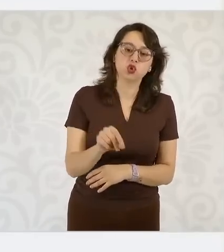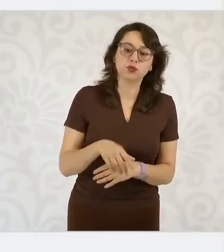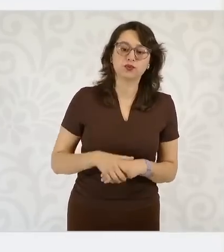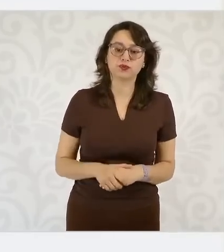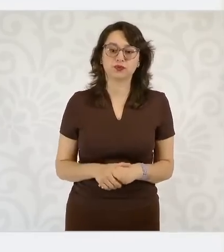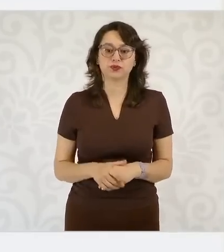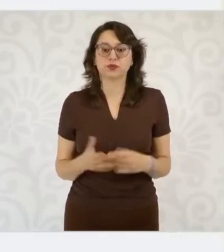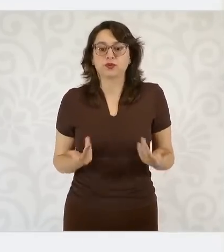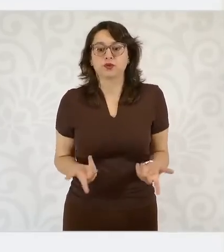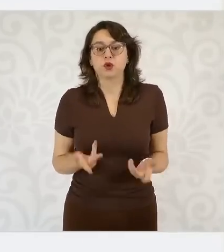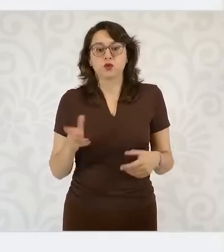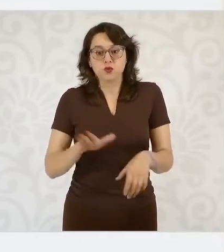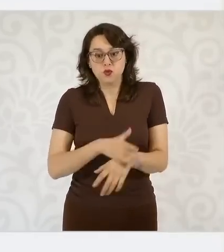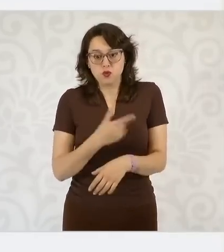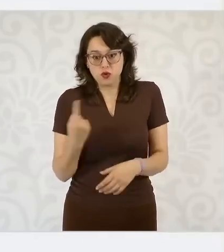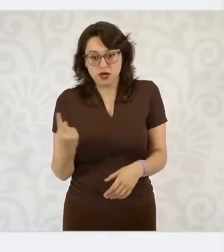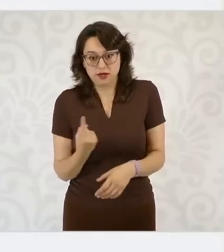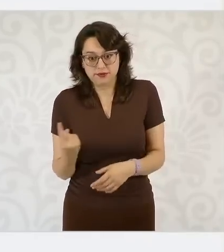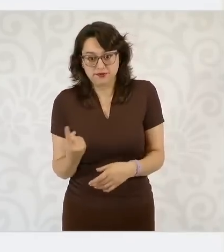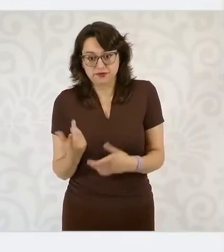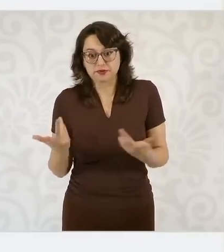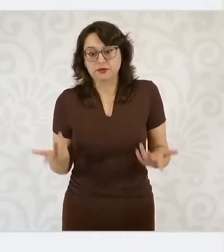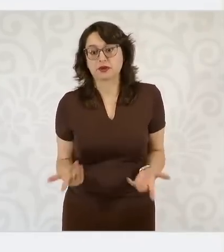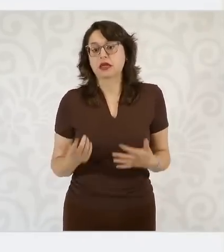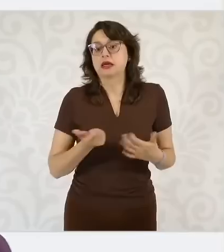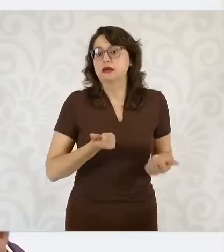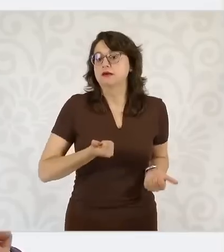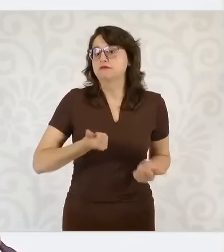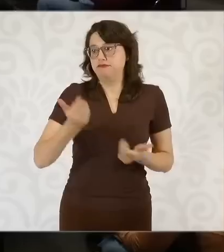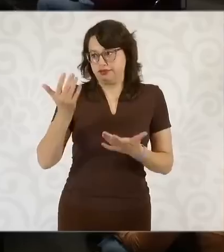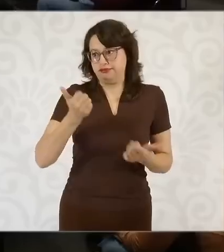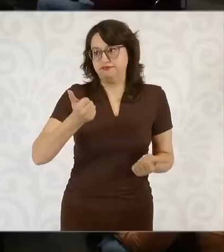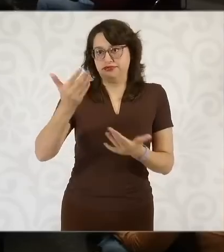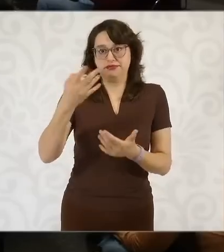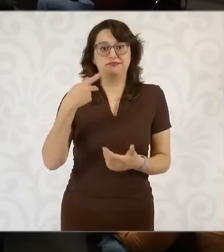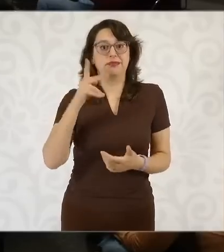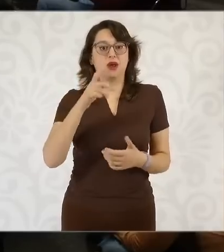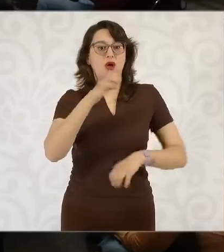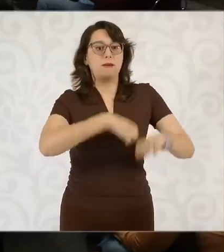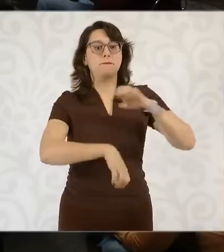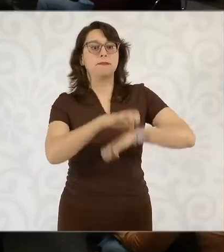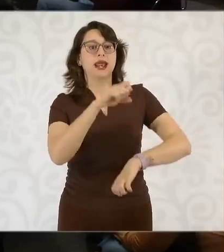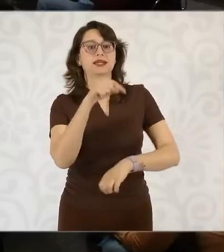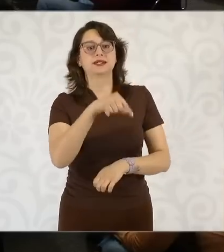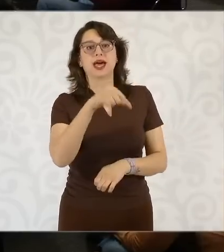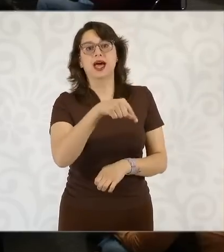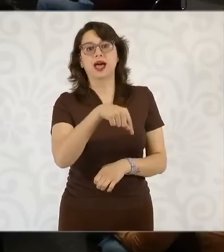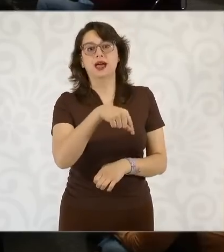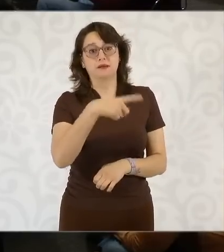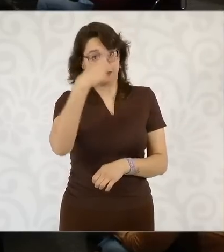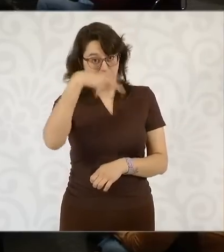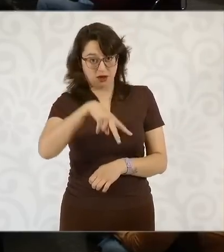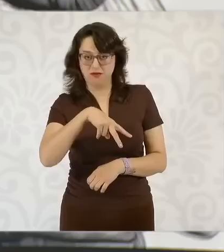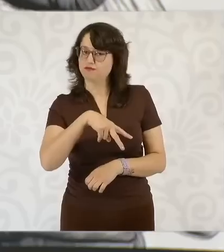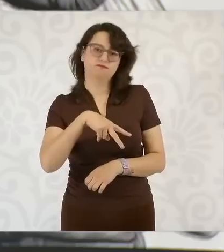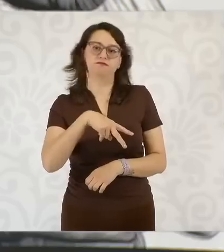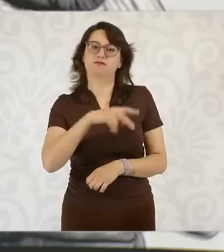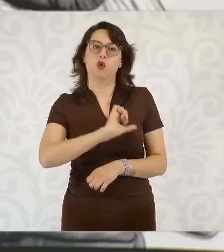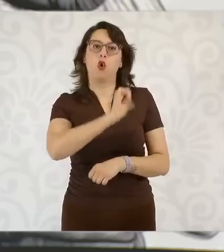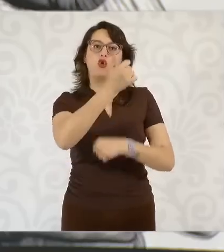extranjeras cuyos ganancias se los llevan fuera de México esa es una parte importante otra porque